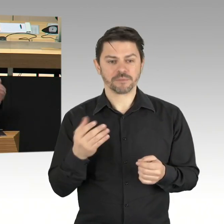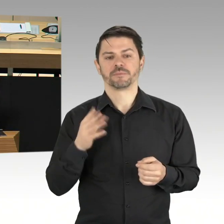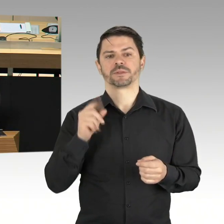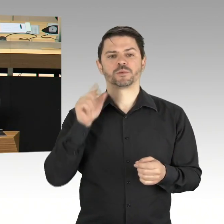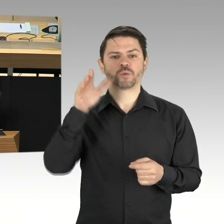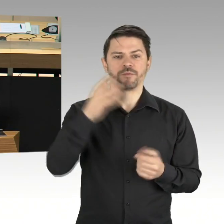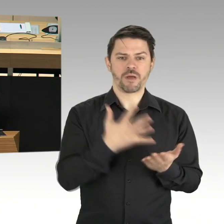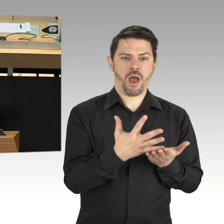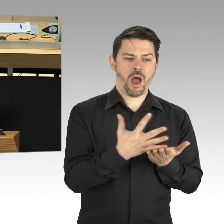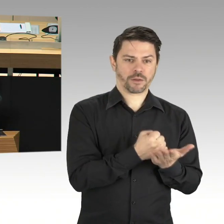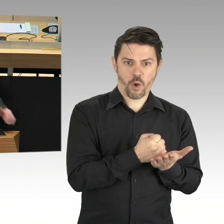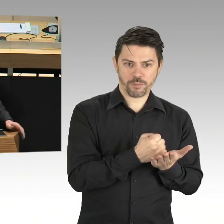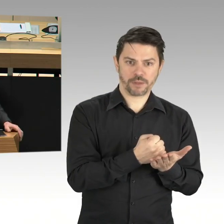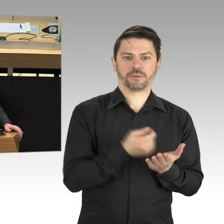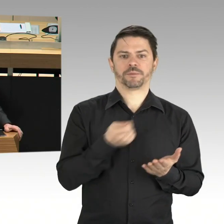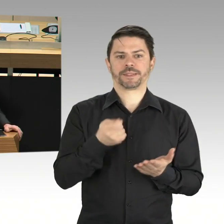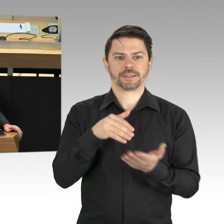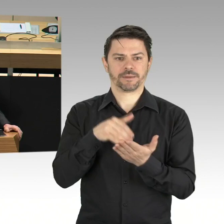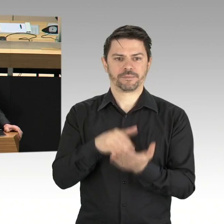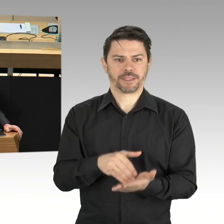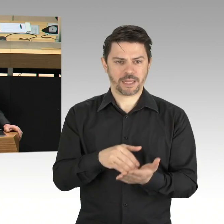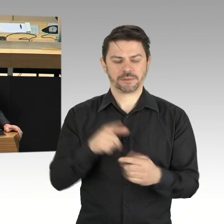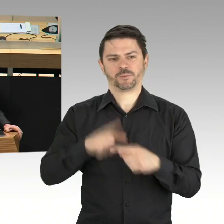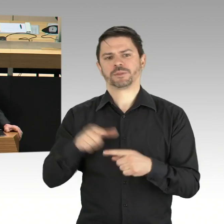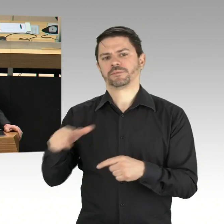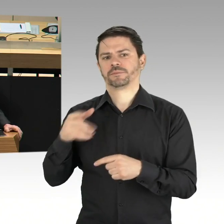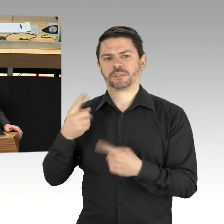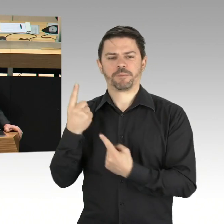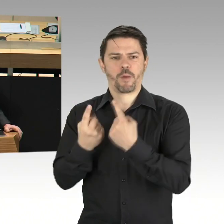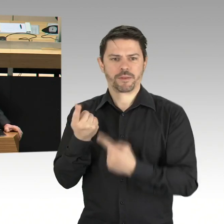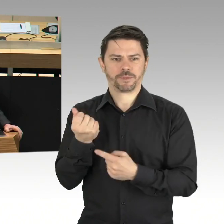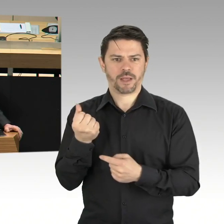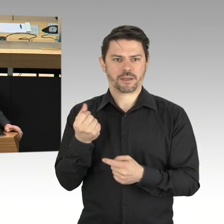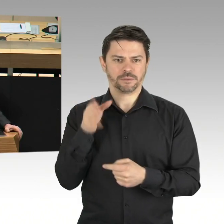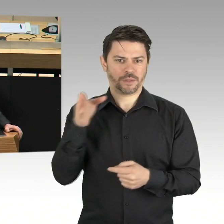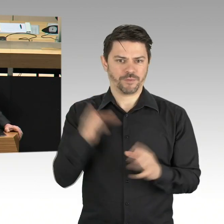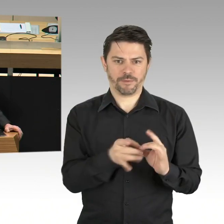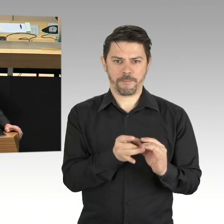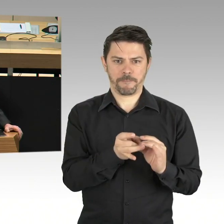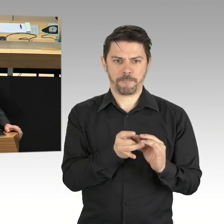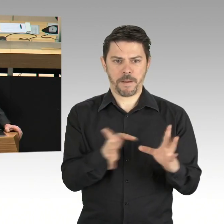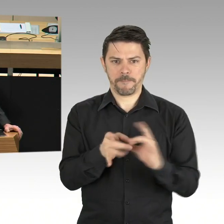deutlich hinter der Steigerung der Mietpreise und der Immobilienpreise zurückbleibt